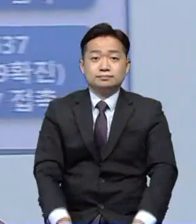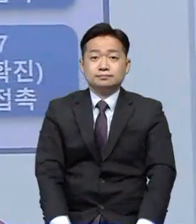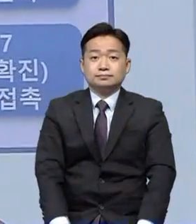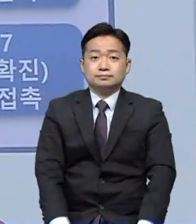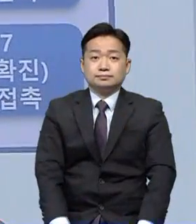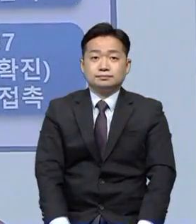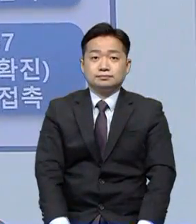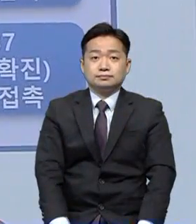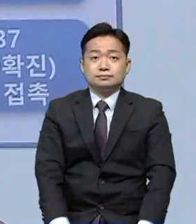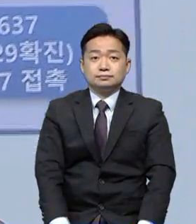(앵커) 모두의 바람대로 2021년에는 우리가 코로나를 극복할 수 있을지.